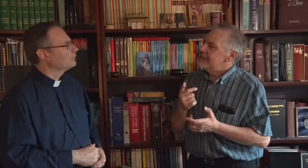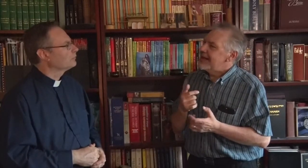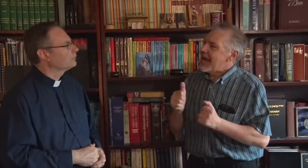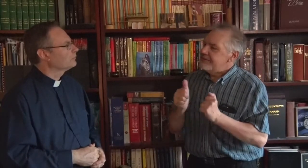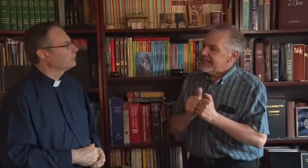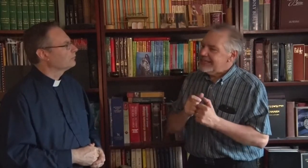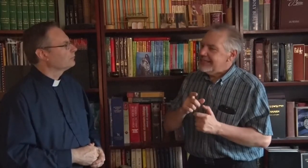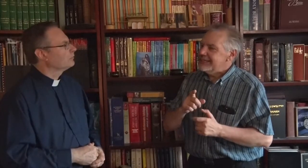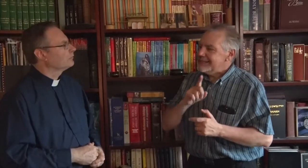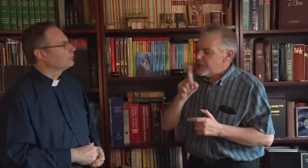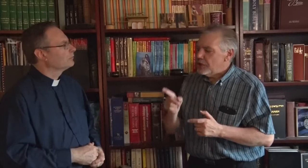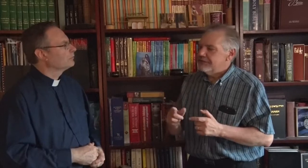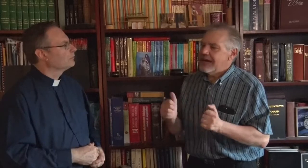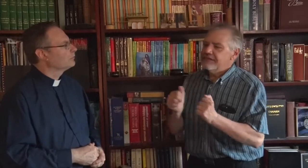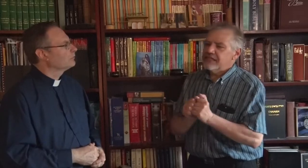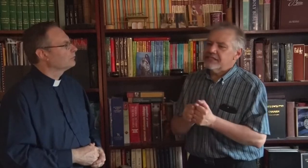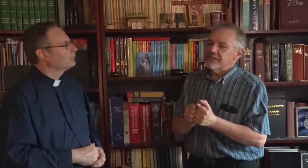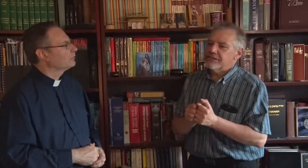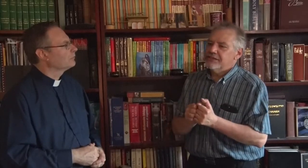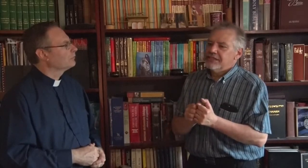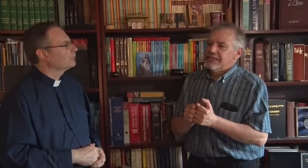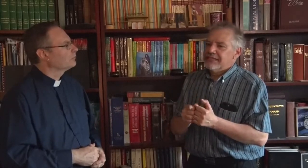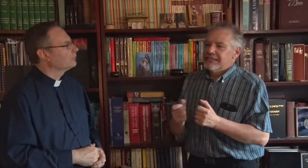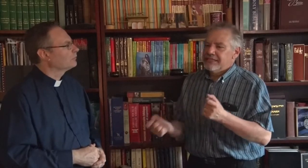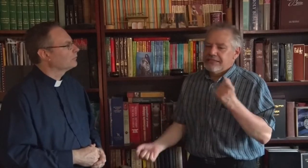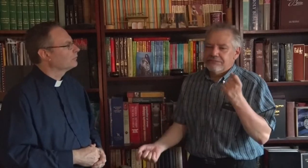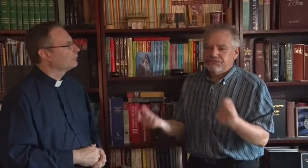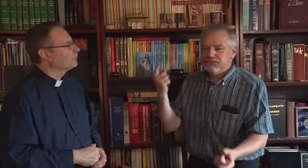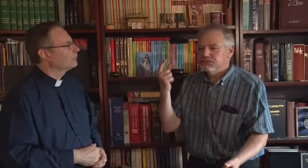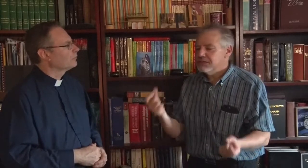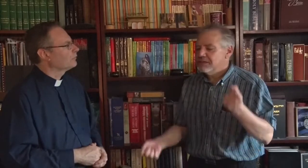avec les épreuves, avec les circonstances…